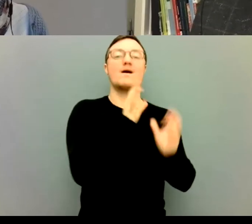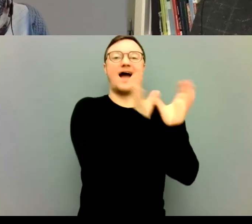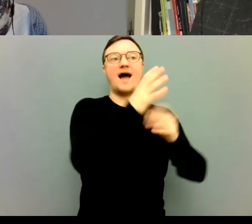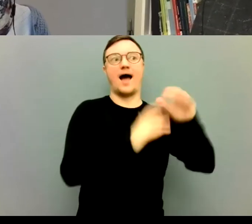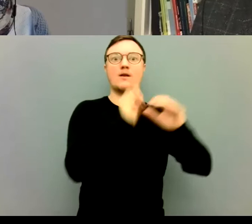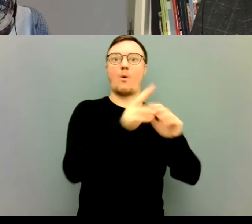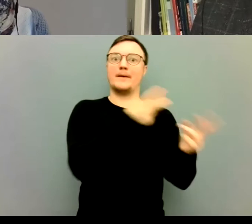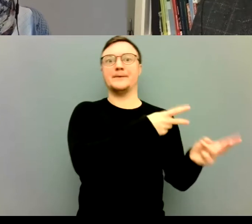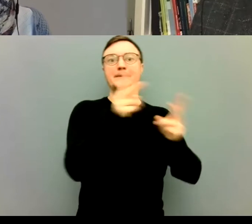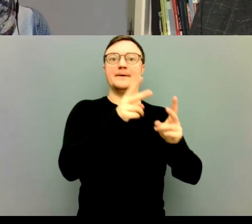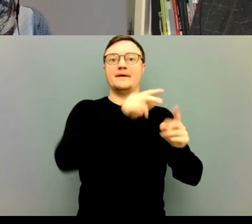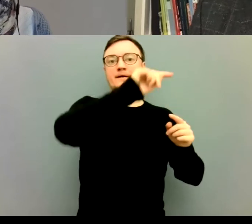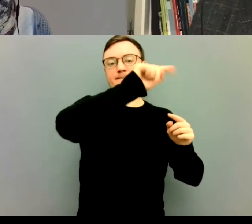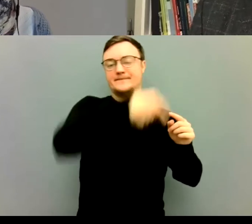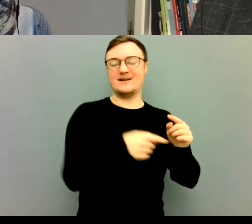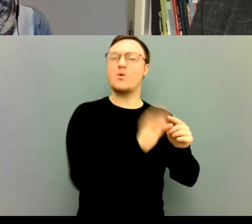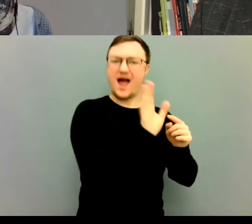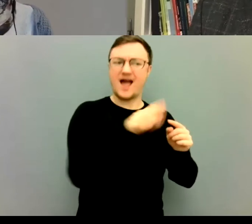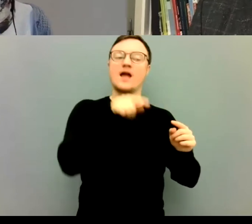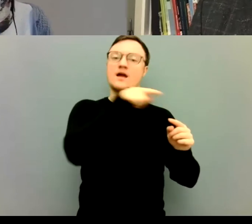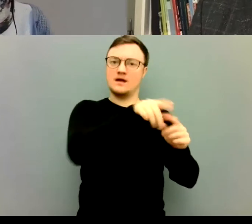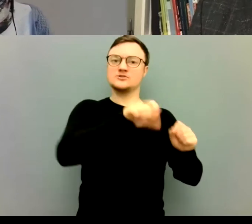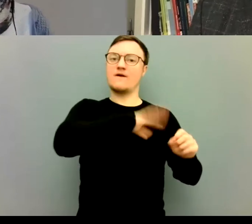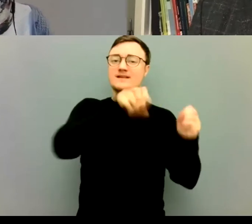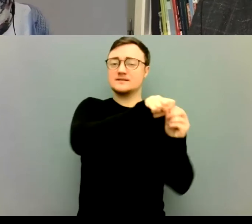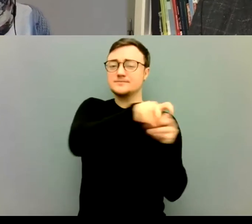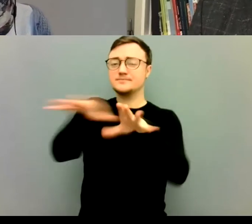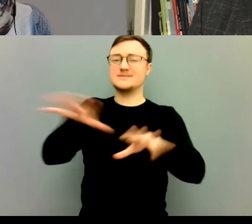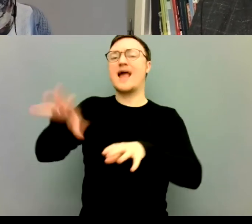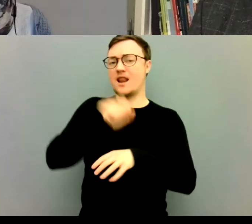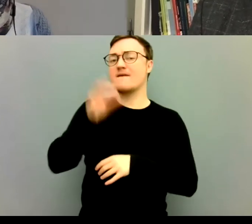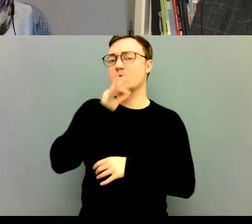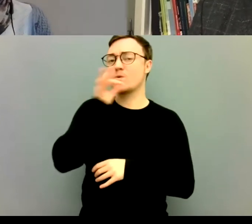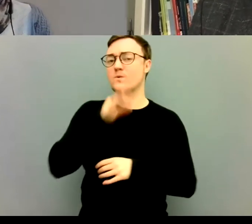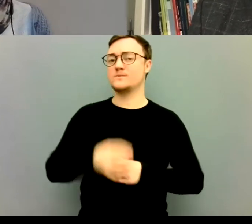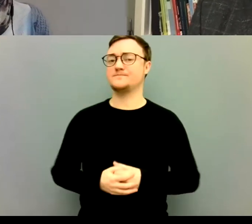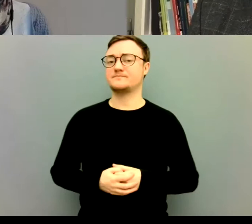särskilt kapitel - det är ett perspektiv som måste finnas med överallt.